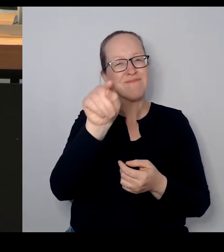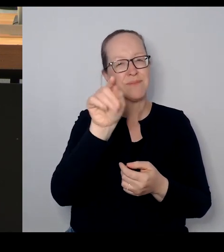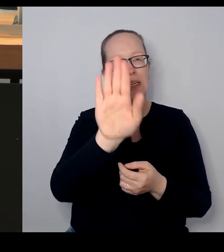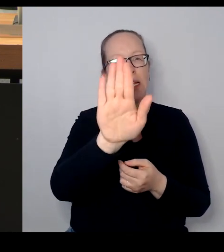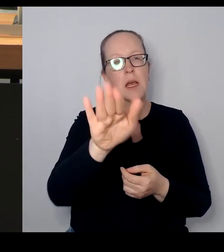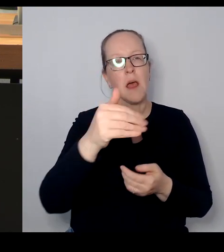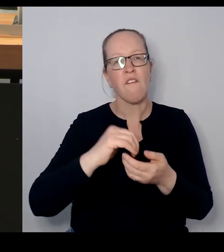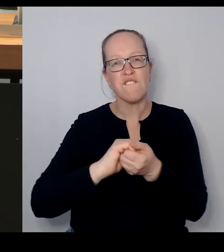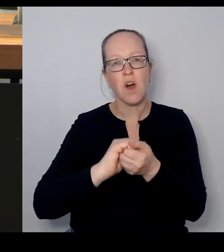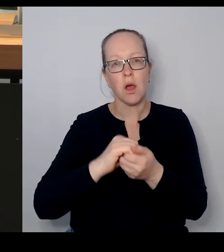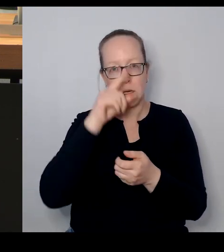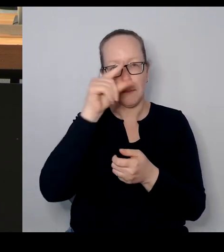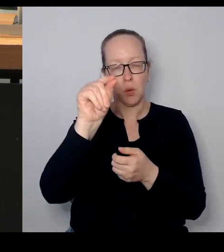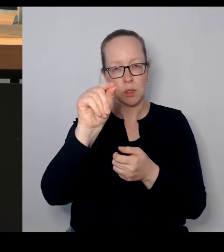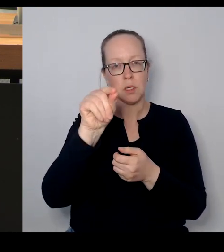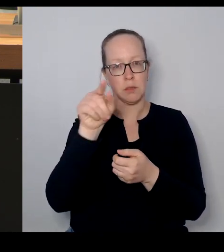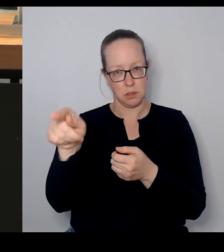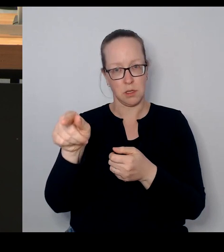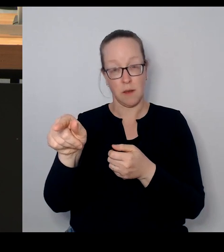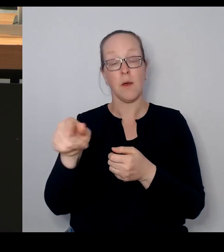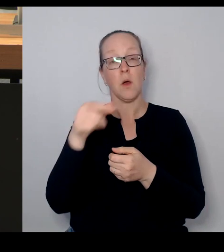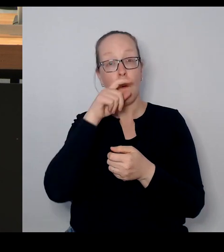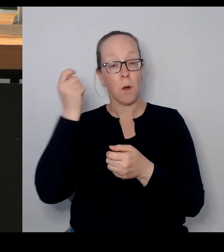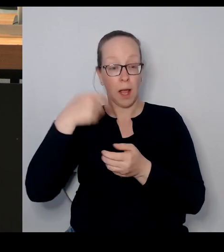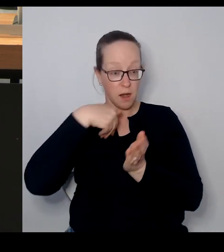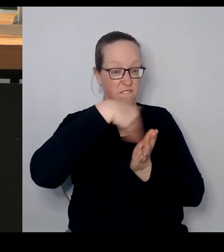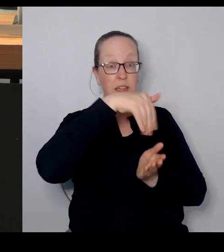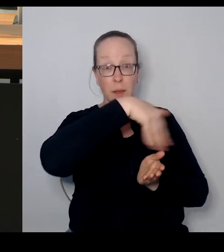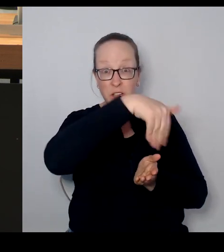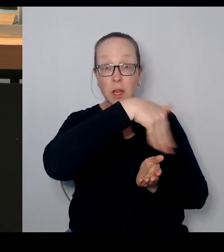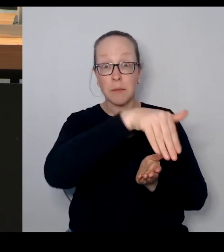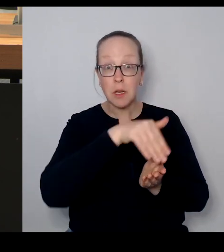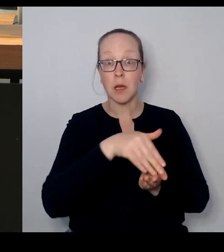das auch bemerken und hier festhalten muss, dass sie letztendlich mit dem